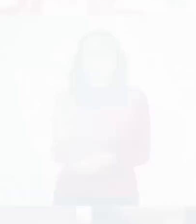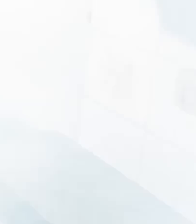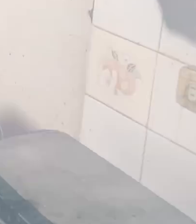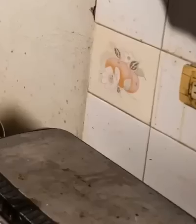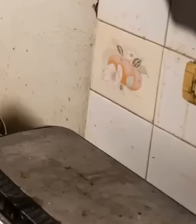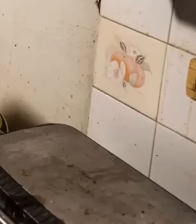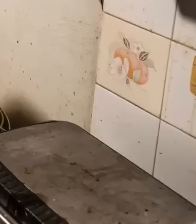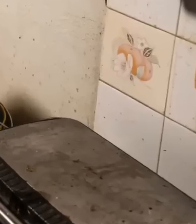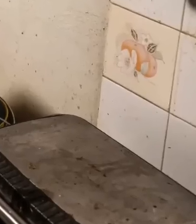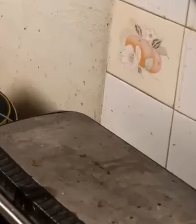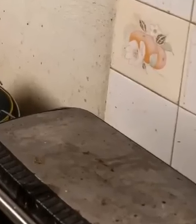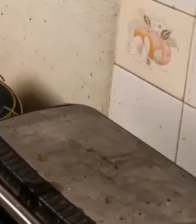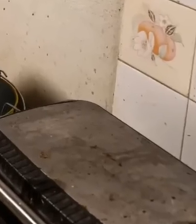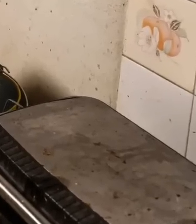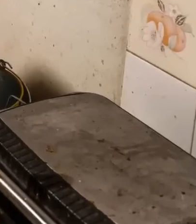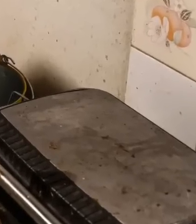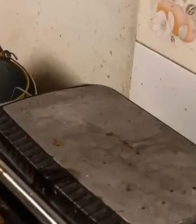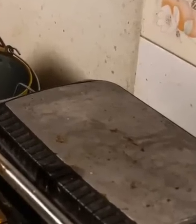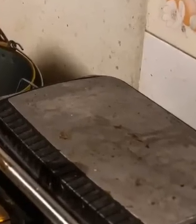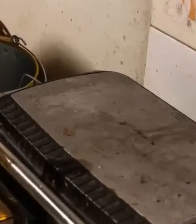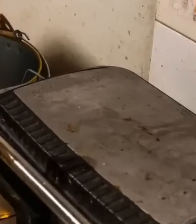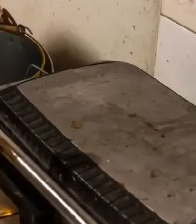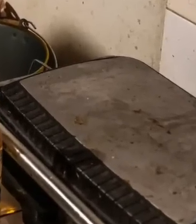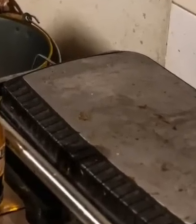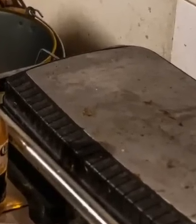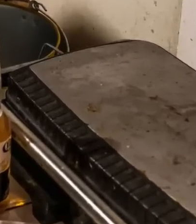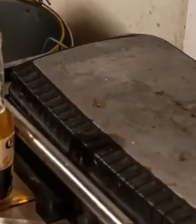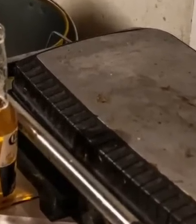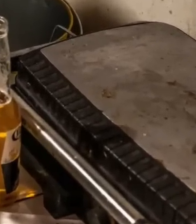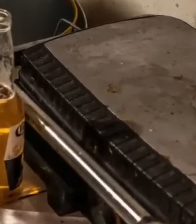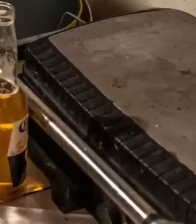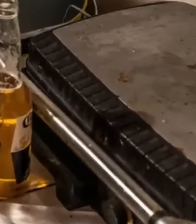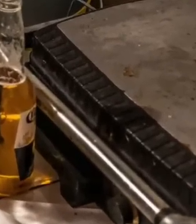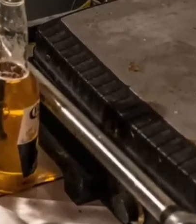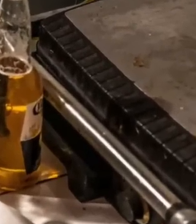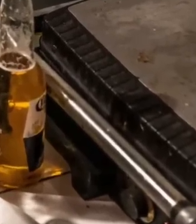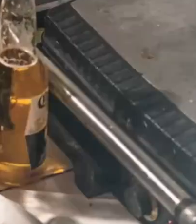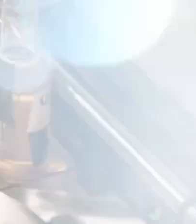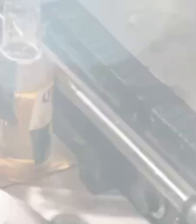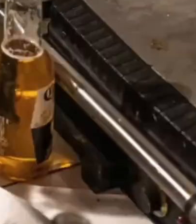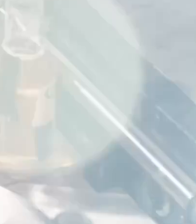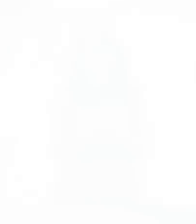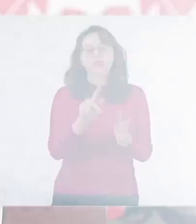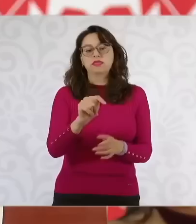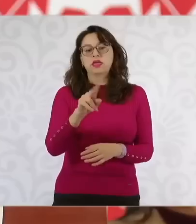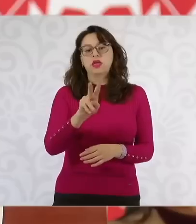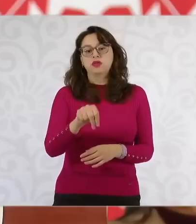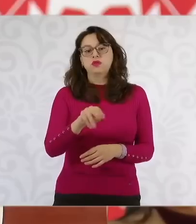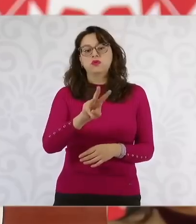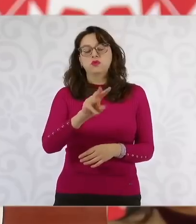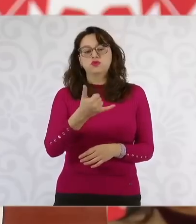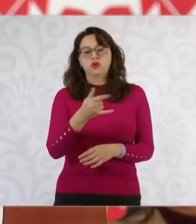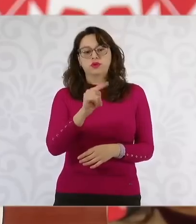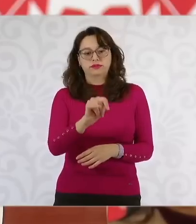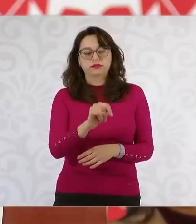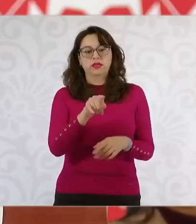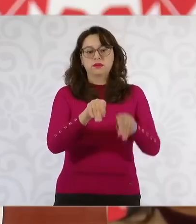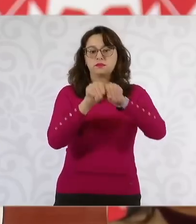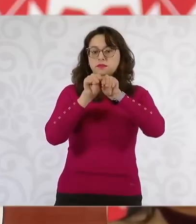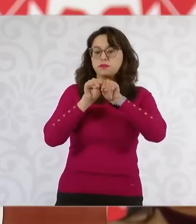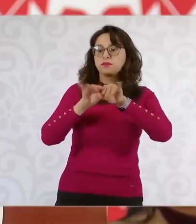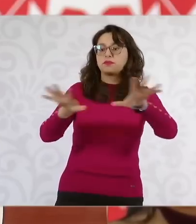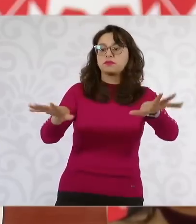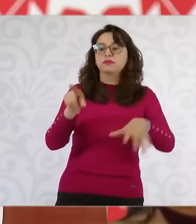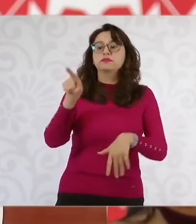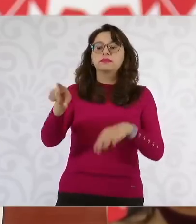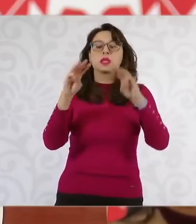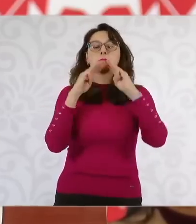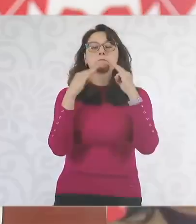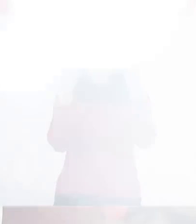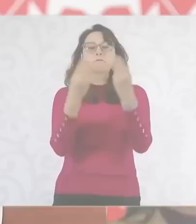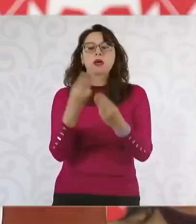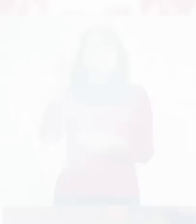de producción de esta droga durante la conferencia mañanera Juana Peña losa Ibarra química analista